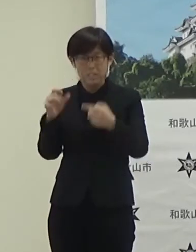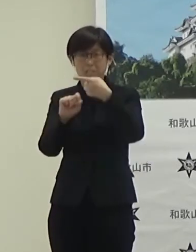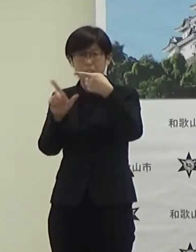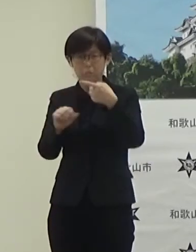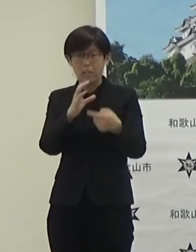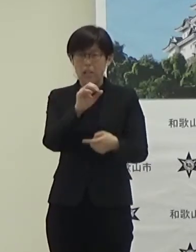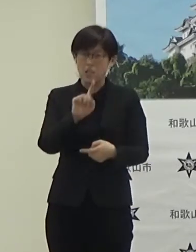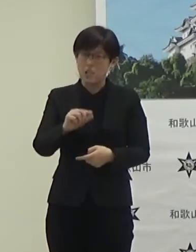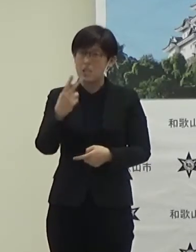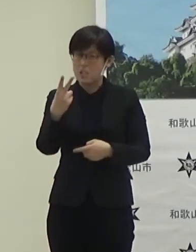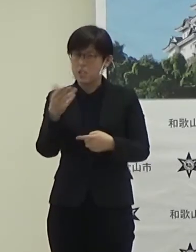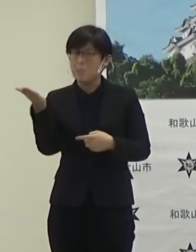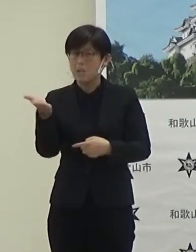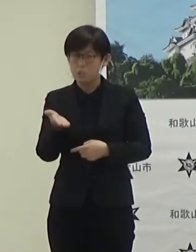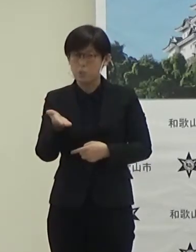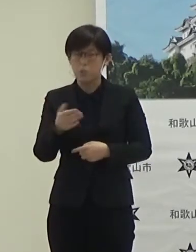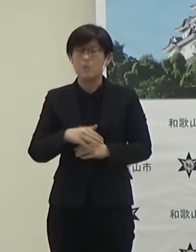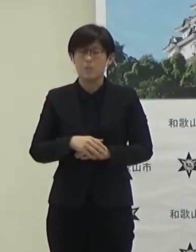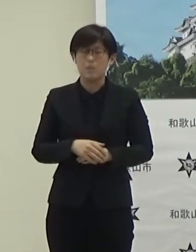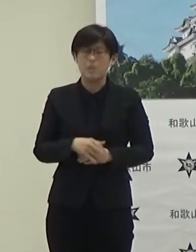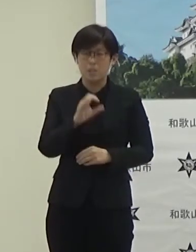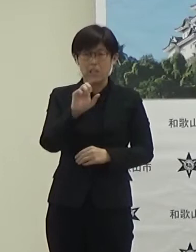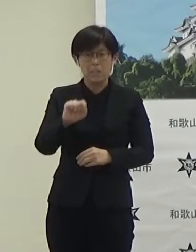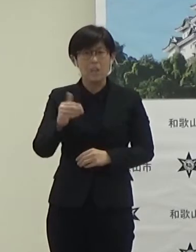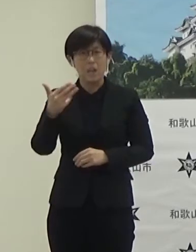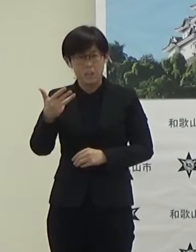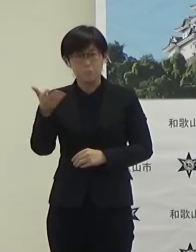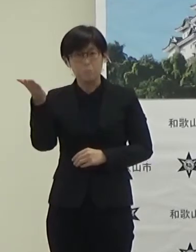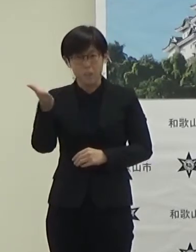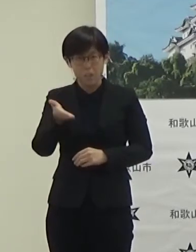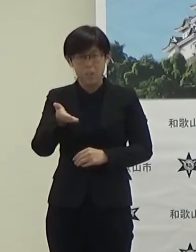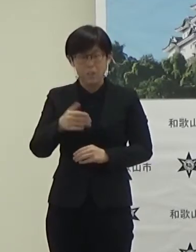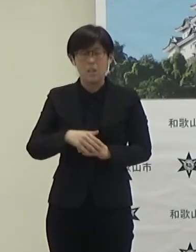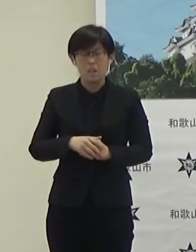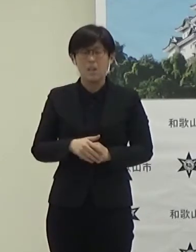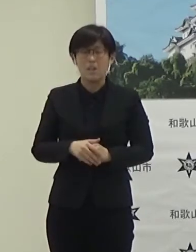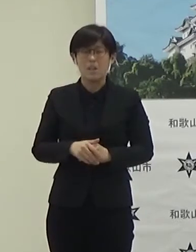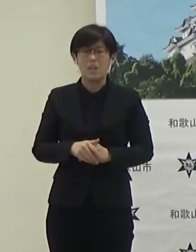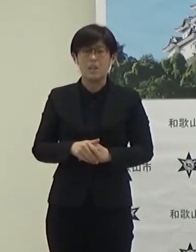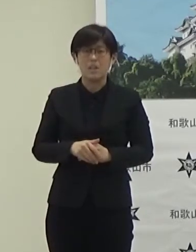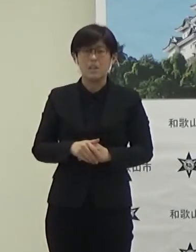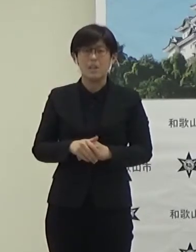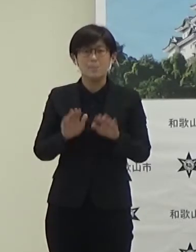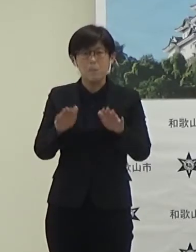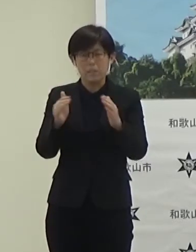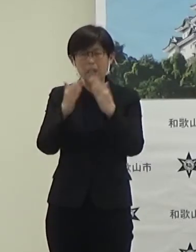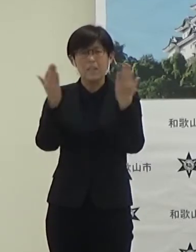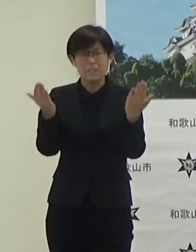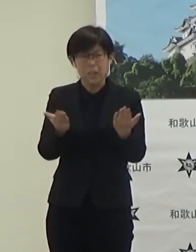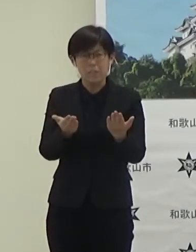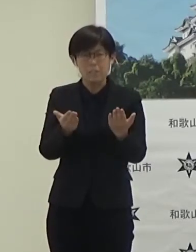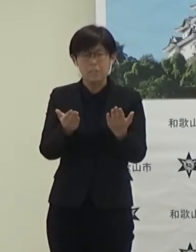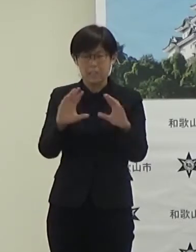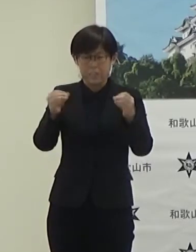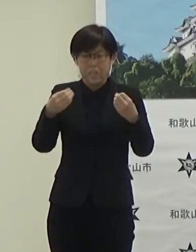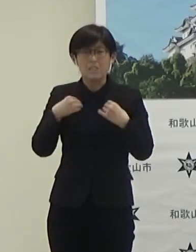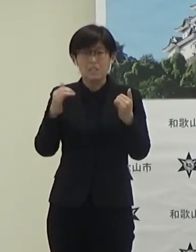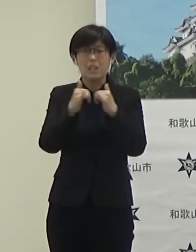そこから8%、さらに42.3%で、今の段階で大体5割を超えてきてます